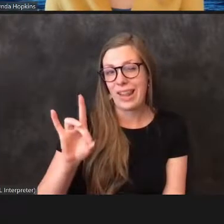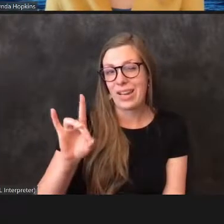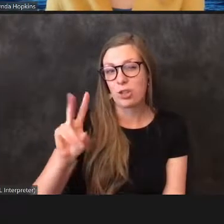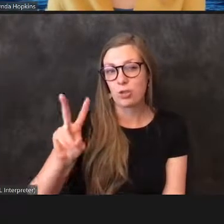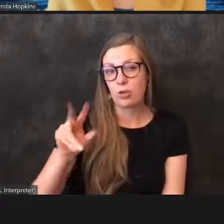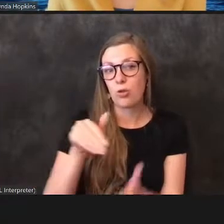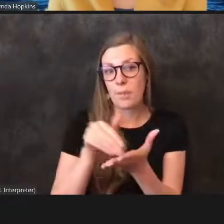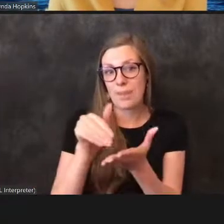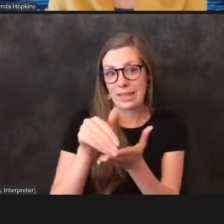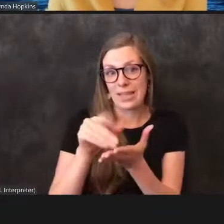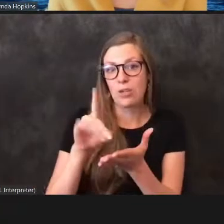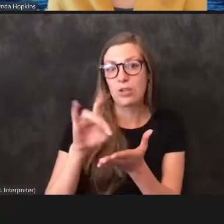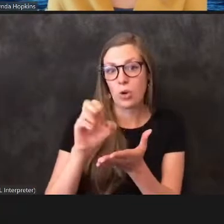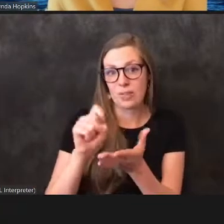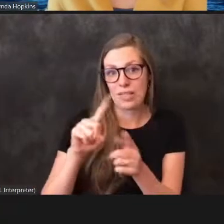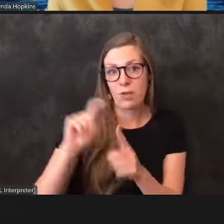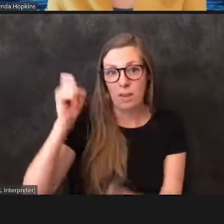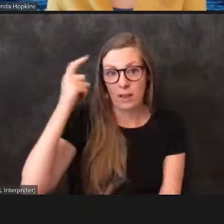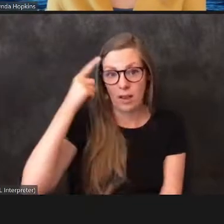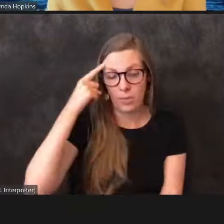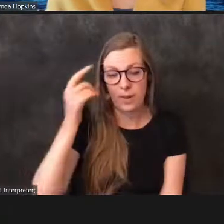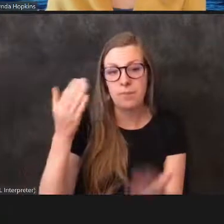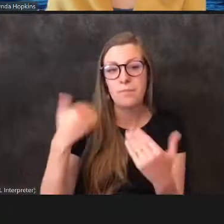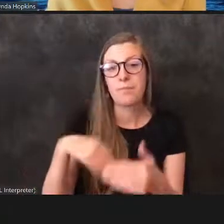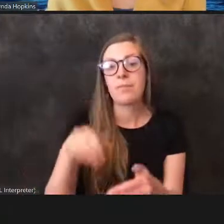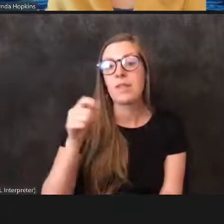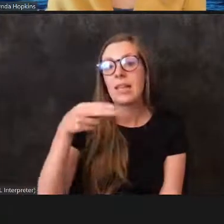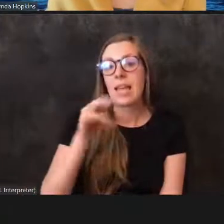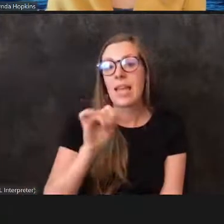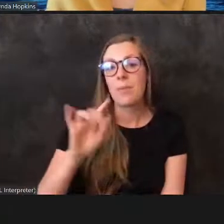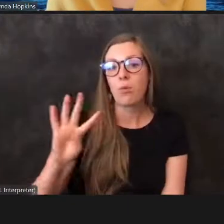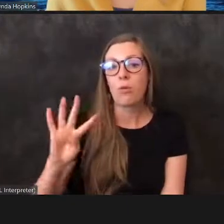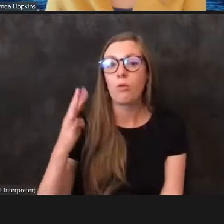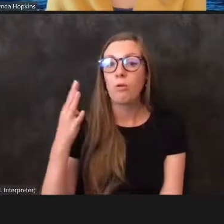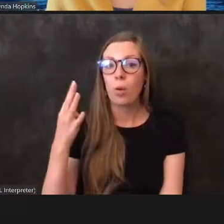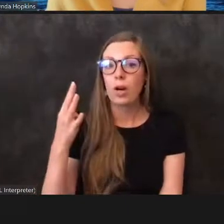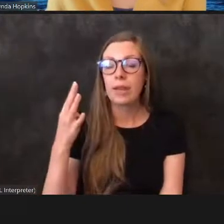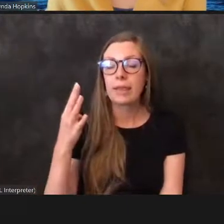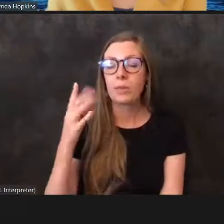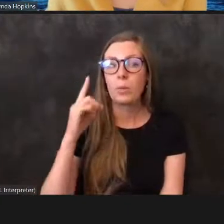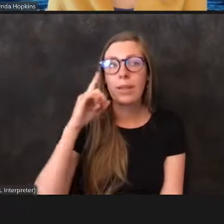a 2 millones de dosis que vienen del gobierno federal. La semana de abril 4 anticipamos un poco